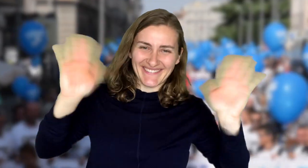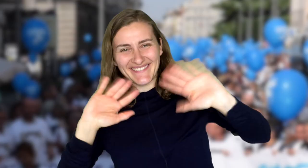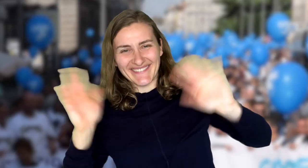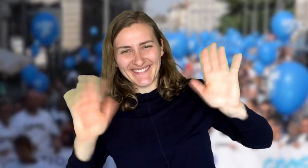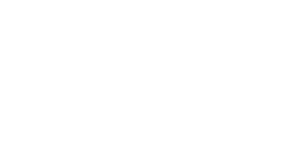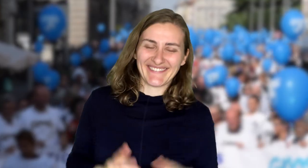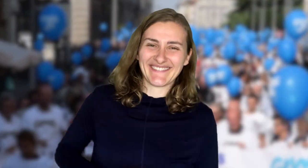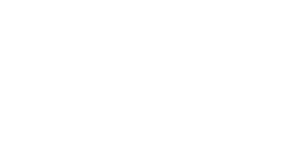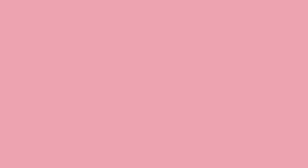Ciao! Ciao! Ciao!